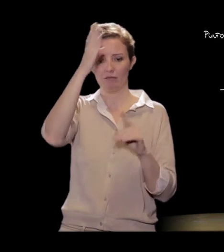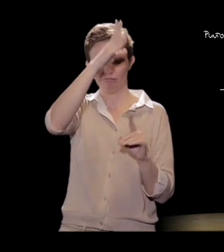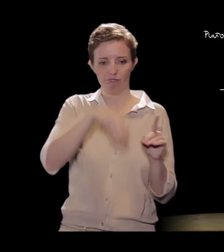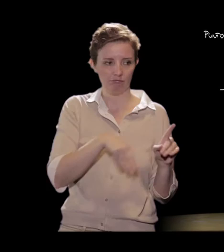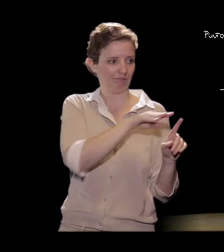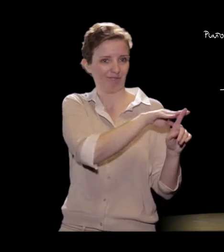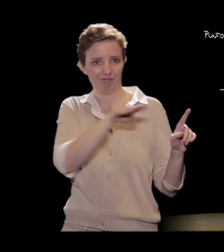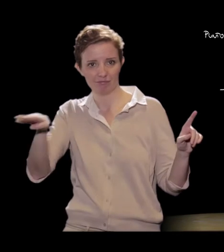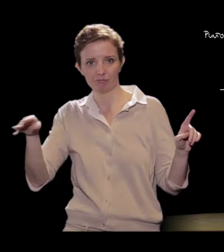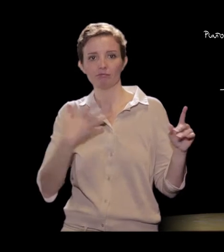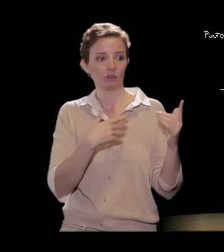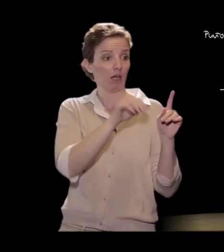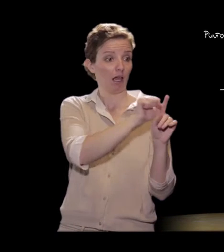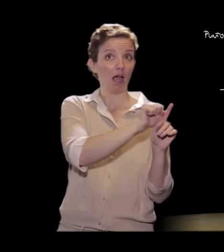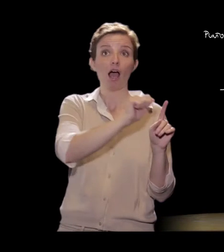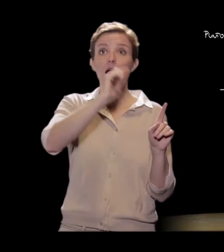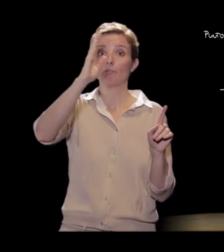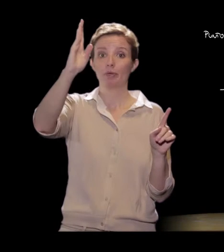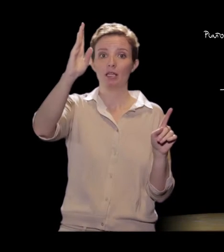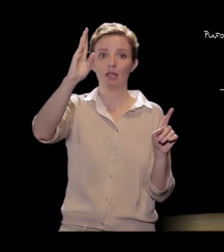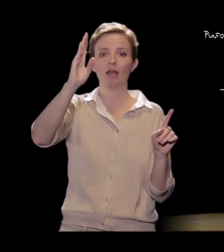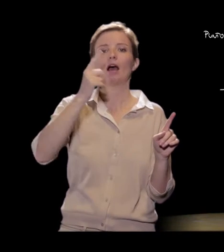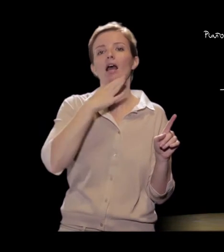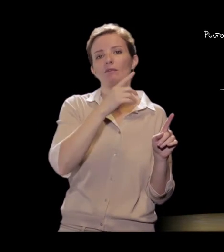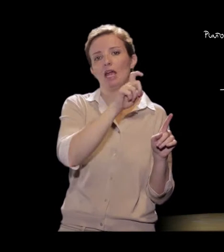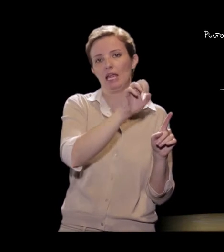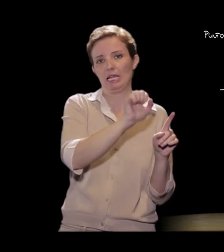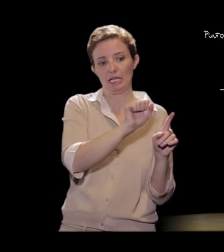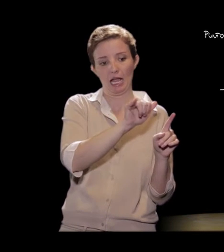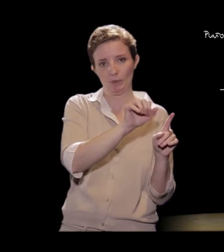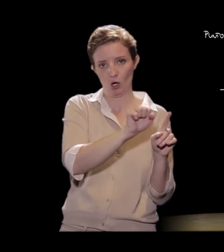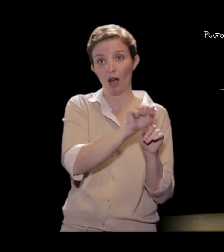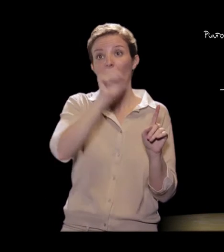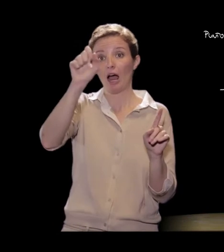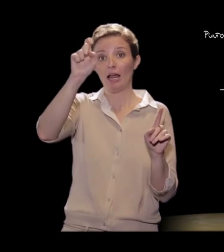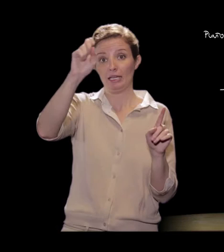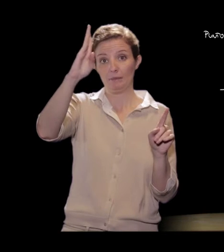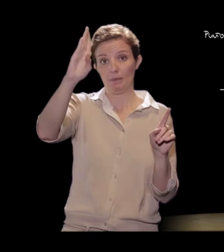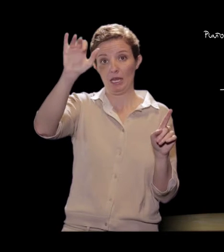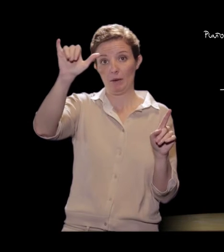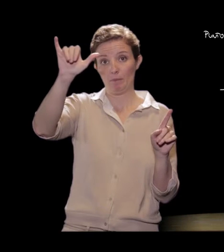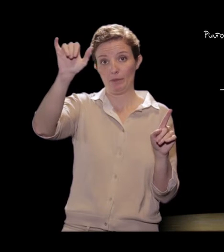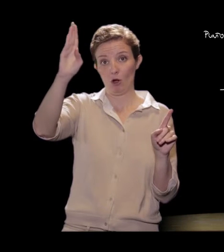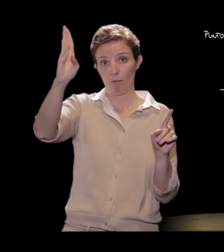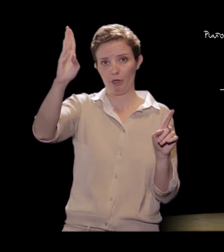A e B. Ovviamente indichiamo con x(A) e y(A) le coordinate del punto A e uguale per il punto B.